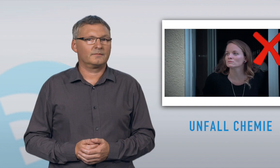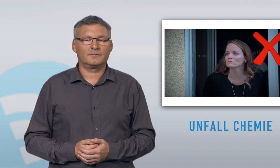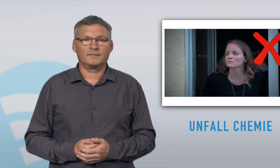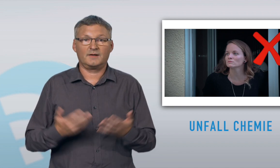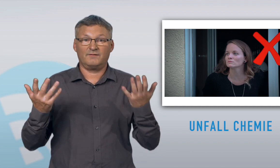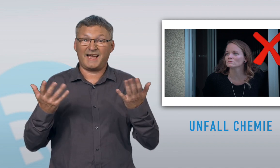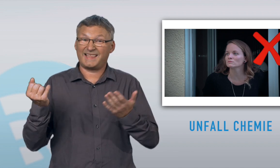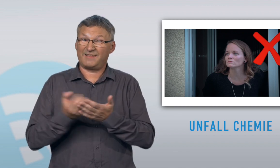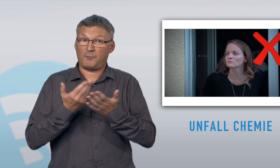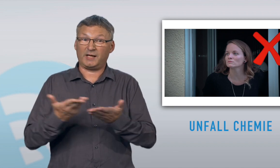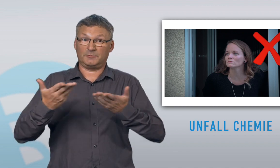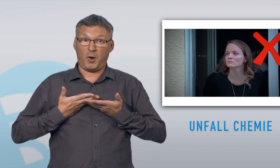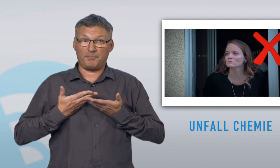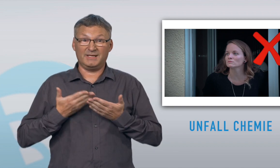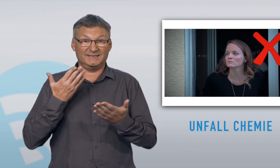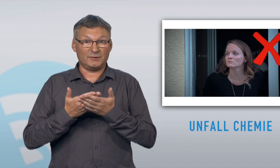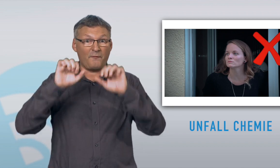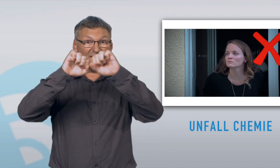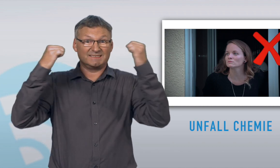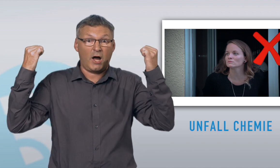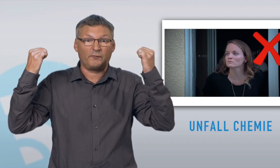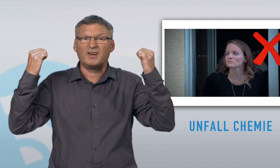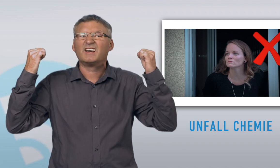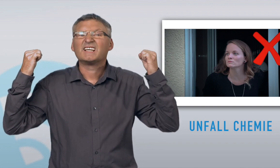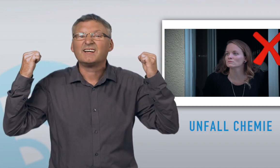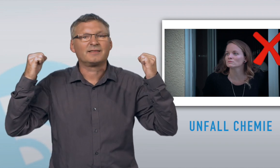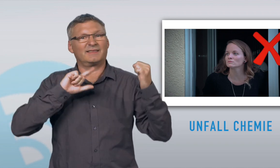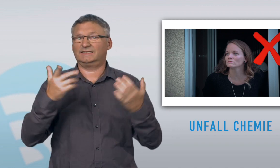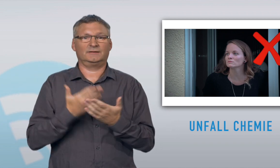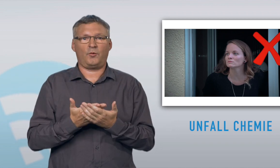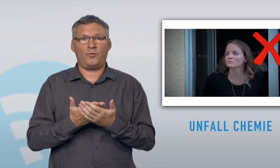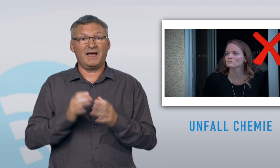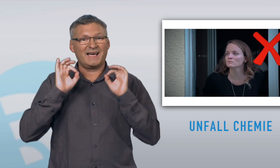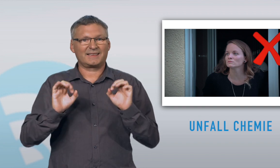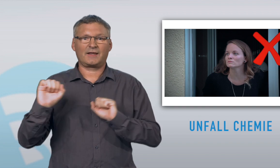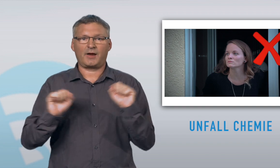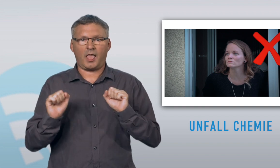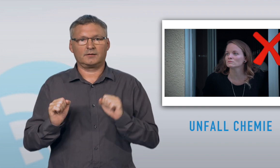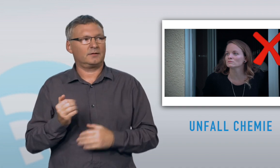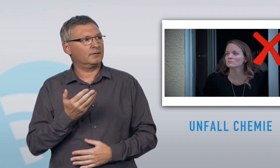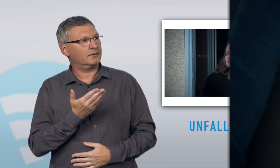Wenn man Information erhält, nicht Fenster öffnen und riechen. Sondern so verhalten: